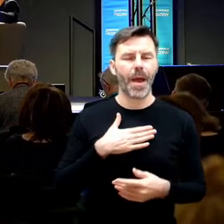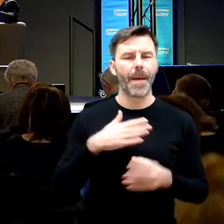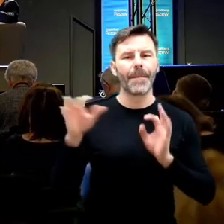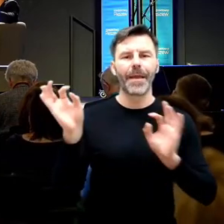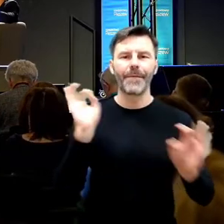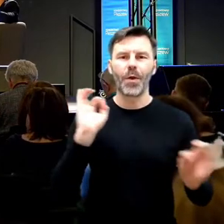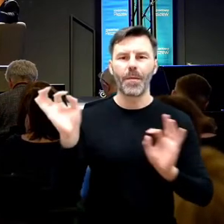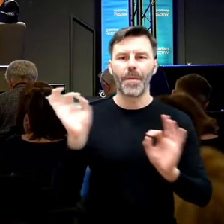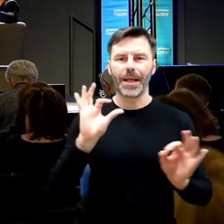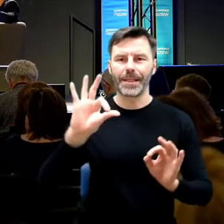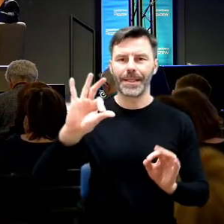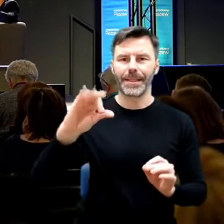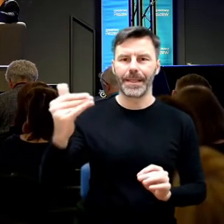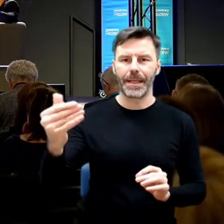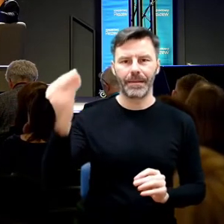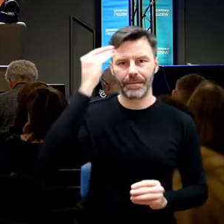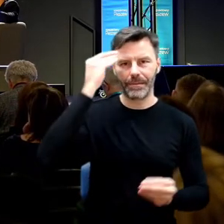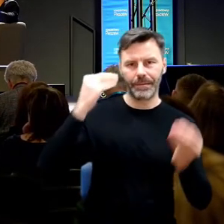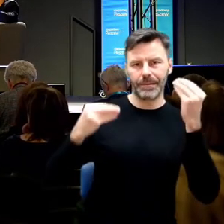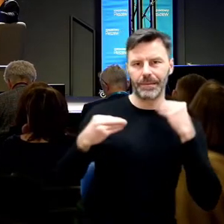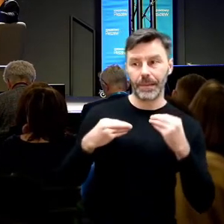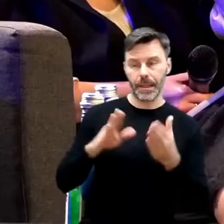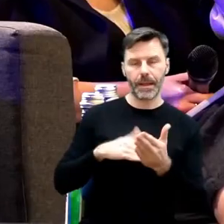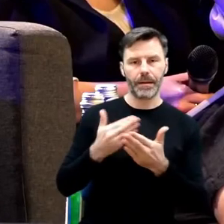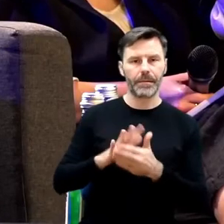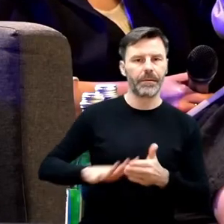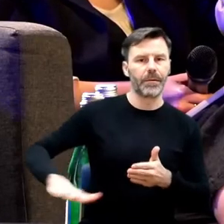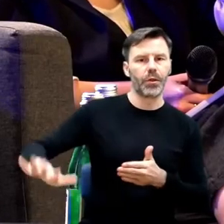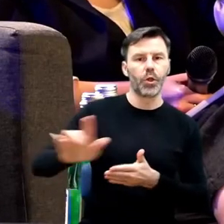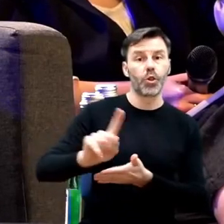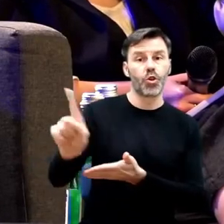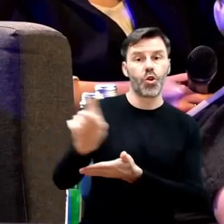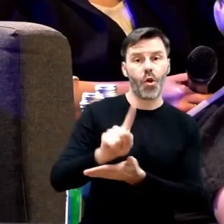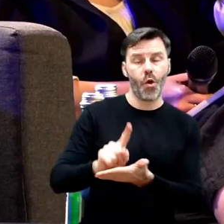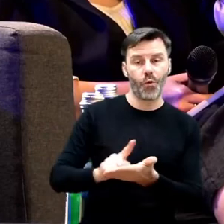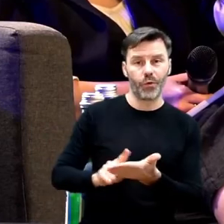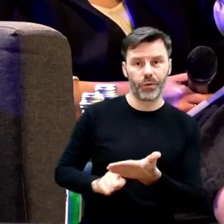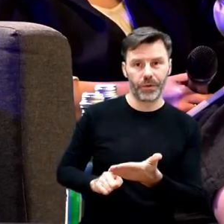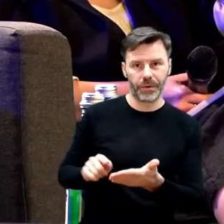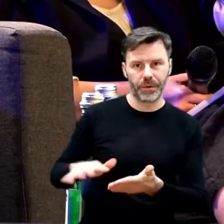że na Śląsku, i to wcale nie w jakichś dużych aglomeracjach,